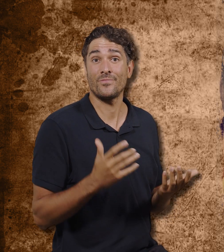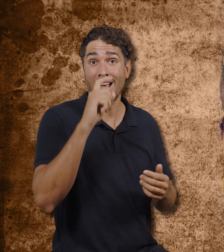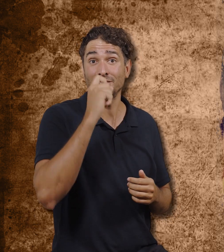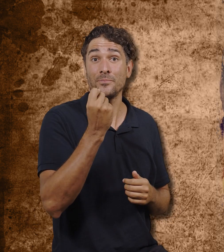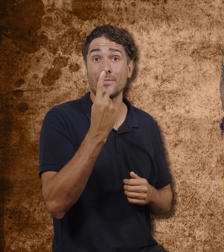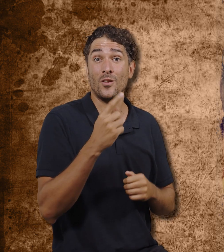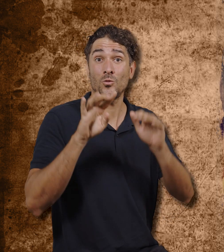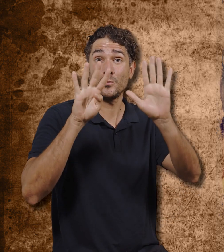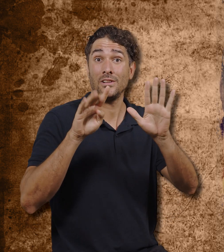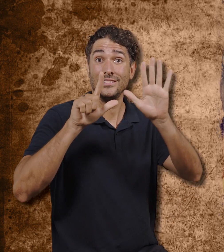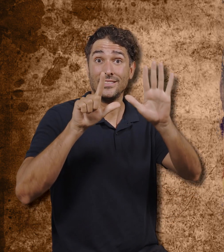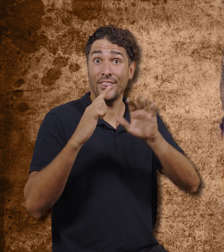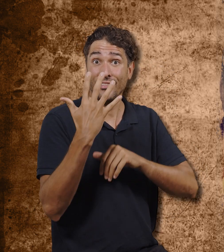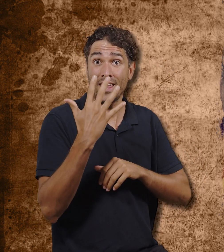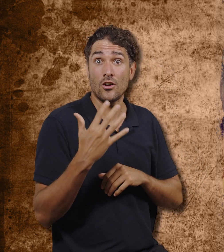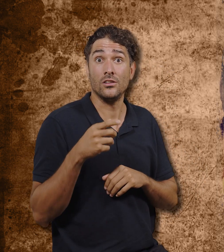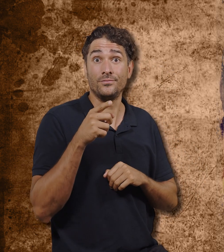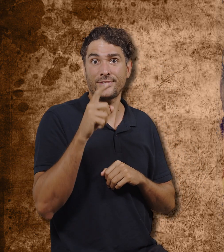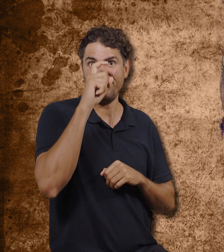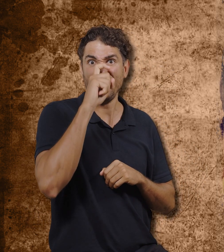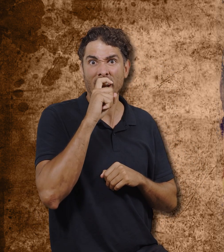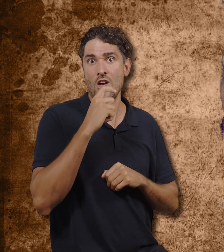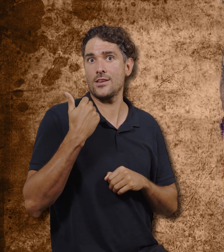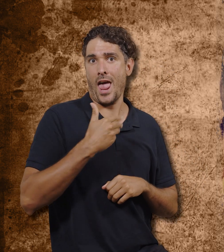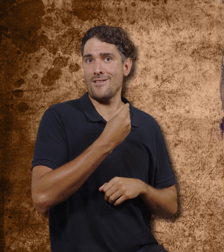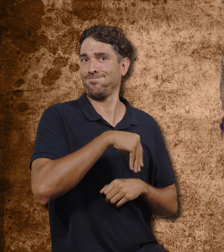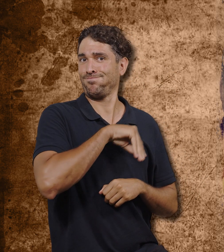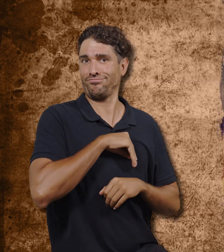Després de la mort del general Franco el 1975,